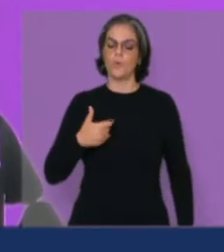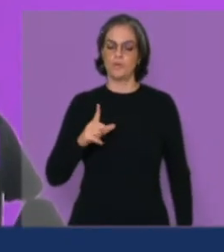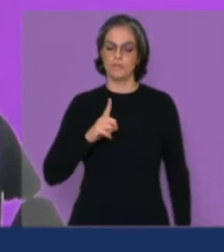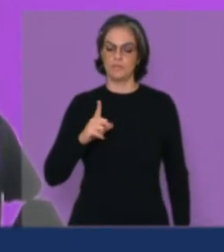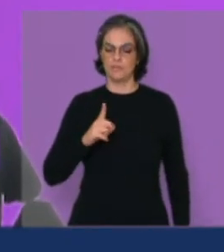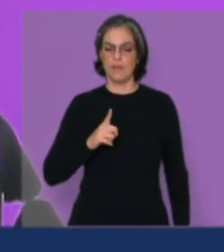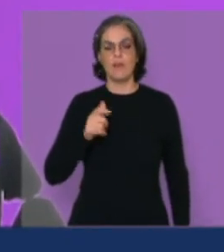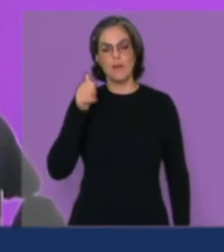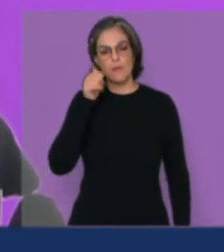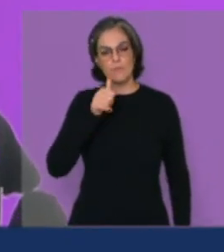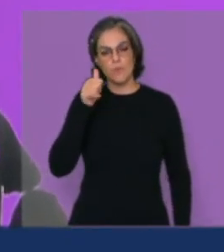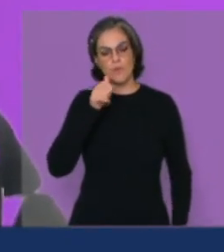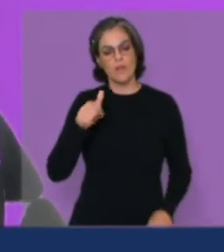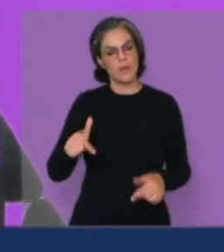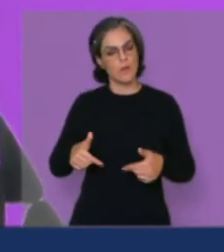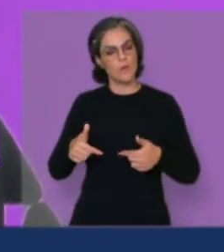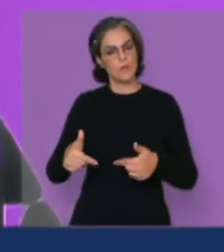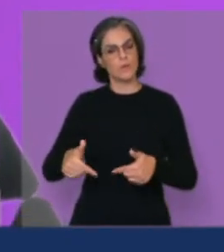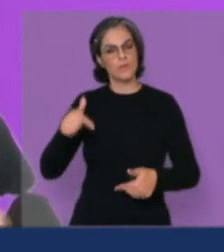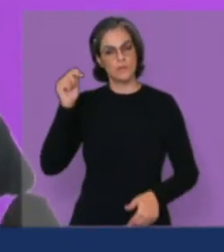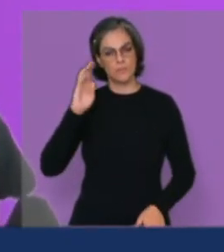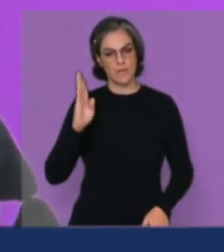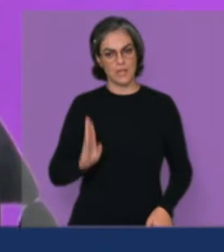AS MULHERES FAZEM NO BRASIL, EM TODAS AS INSTÂNCIAS QUE AS MULHERES OCUPAM, PORTANTO...